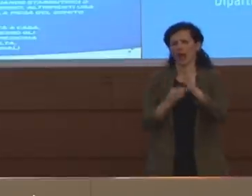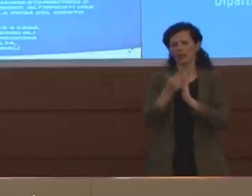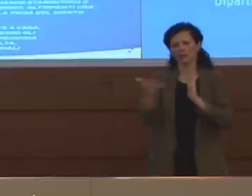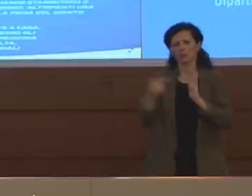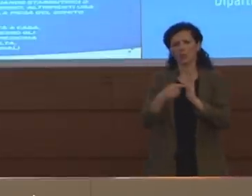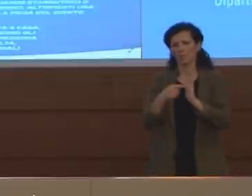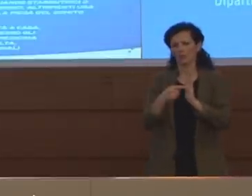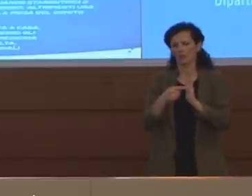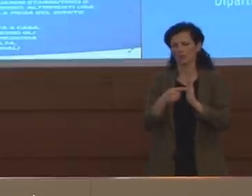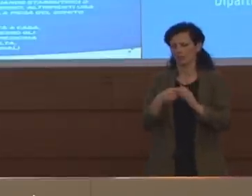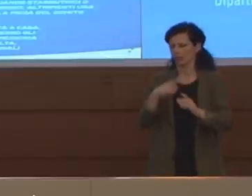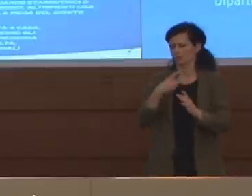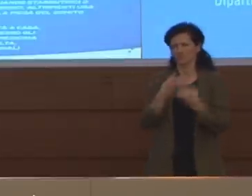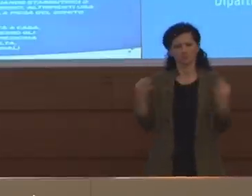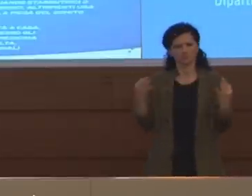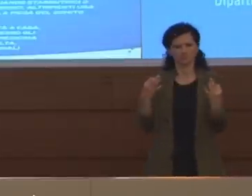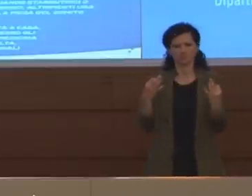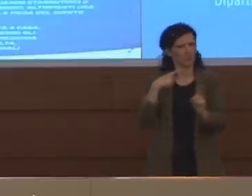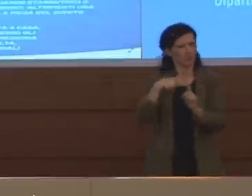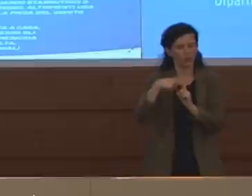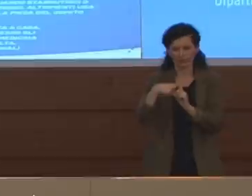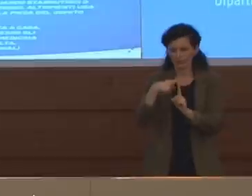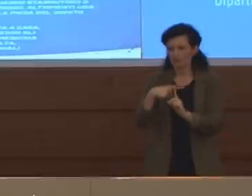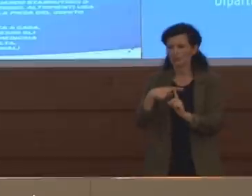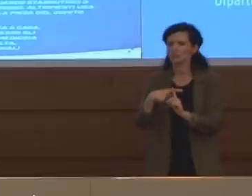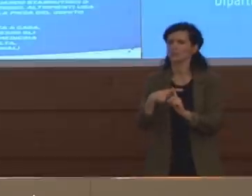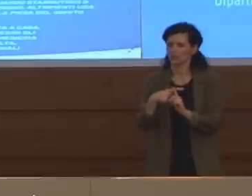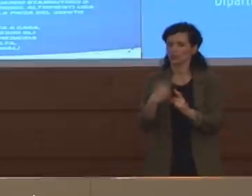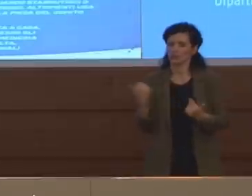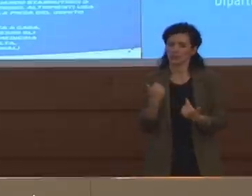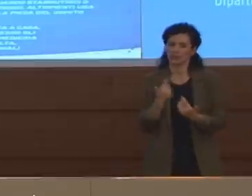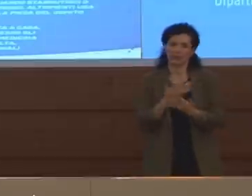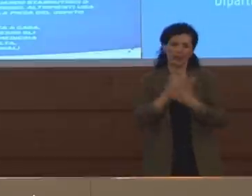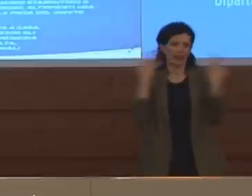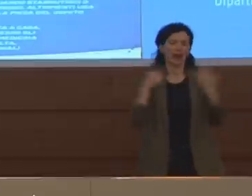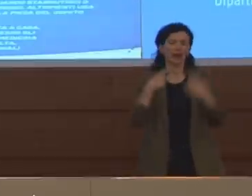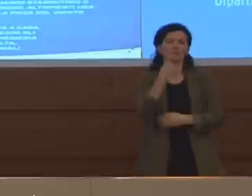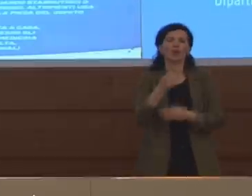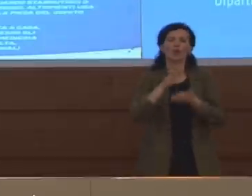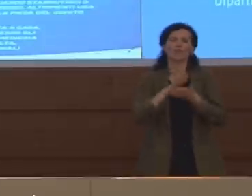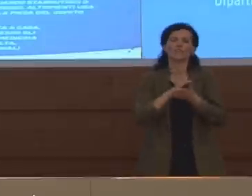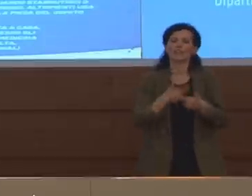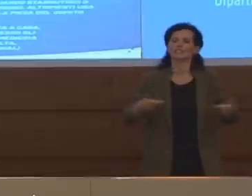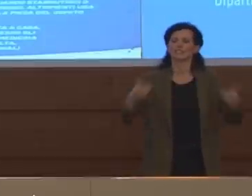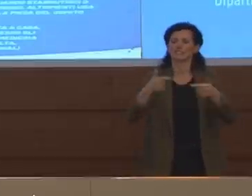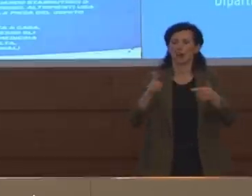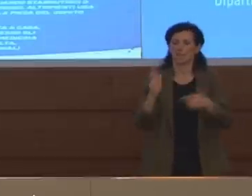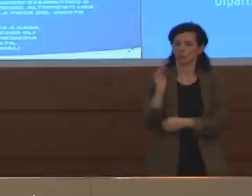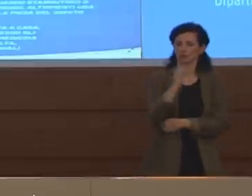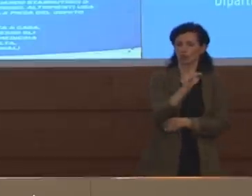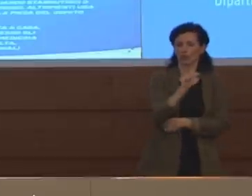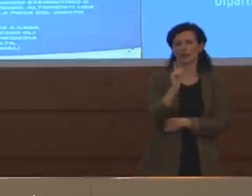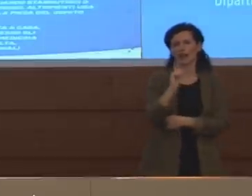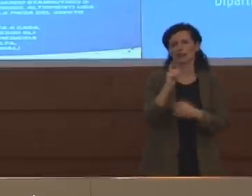E' testimonianza il fatto che di fatto interrompete la conferenza stampa giornaliera anche per la minor pressione sugli ospedali. C'è qualcosa che però